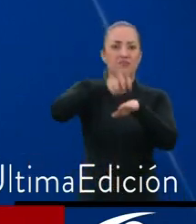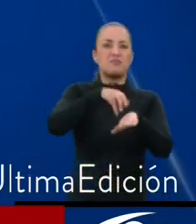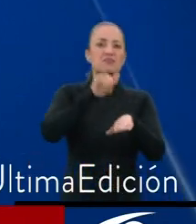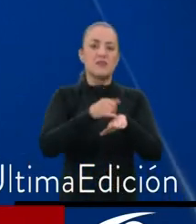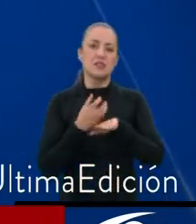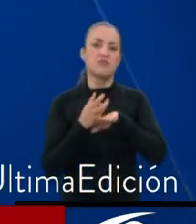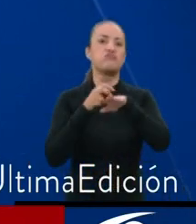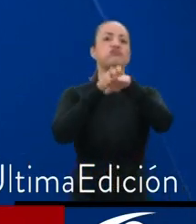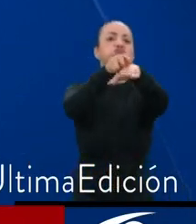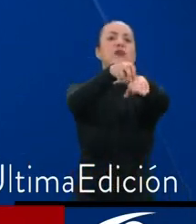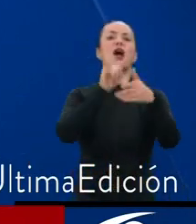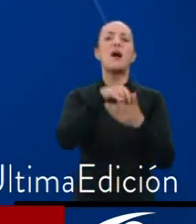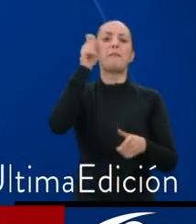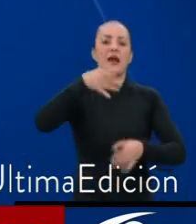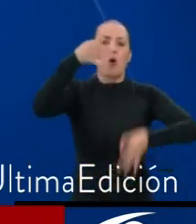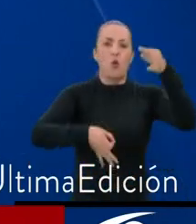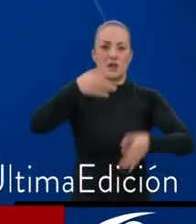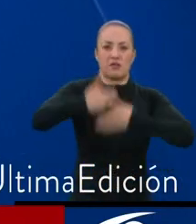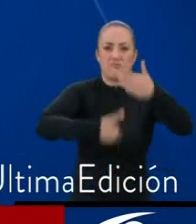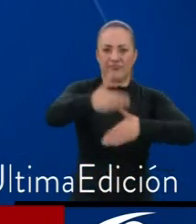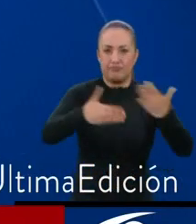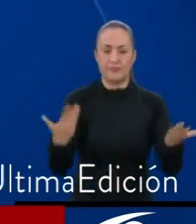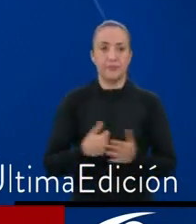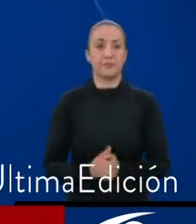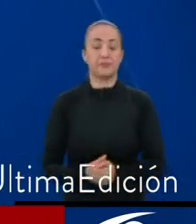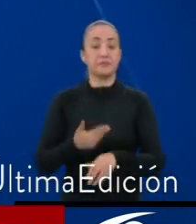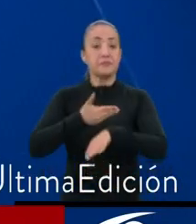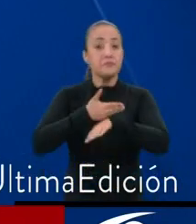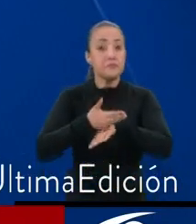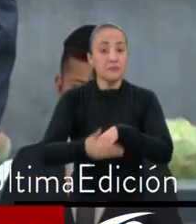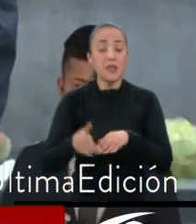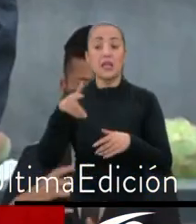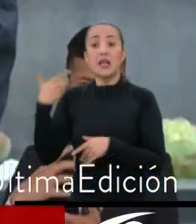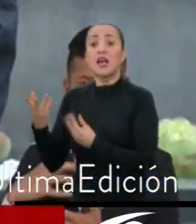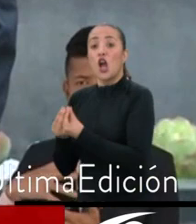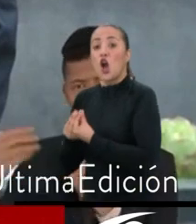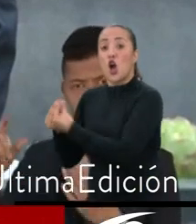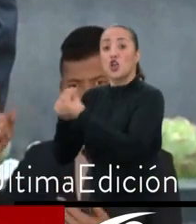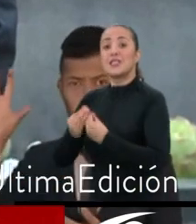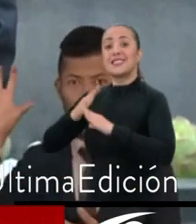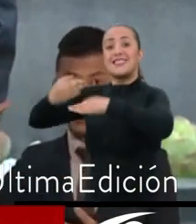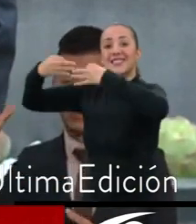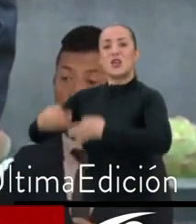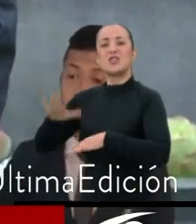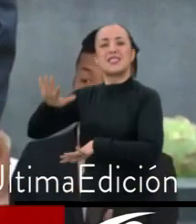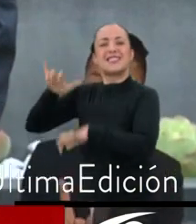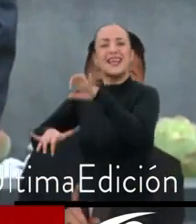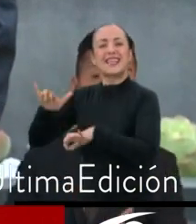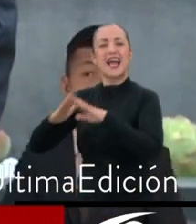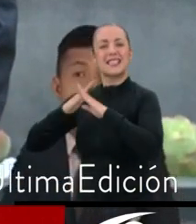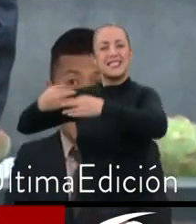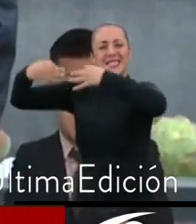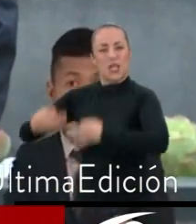forma como le dispararon los policías. en otros videos se observa cómo